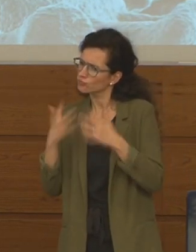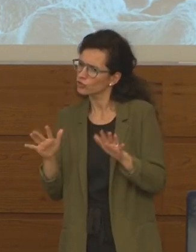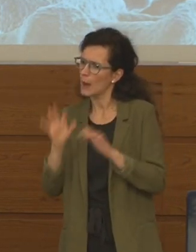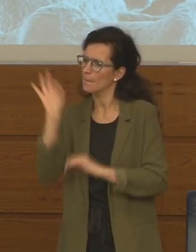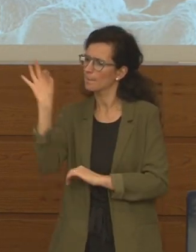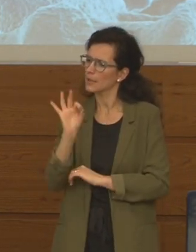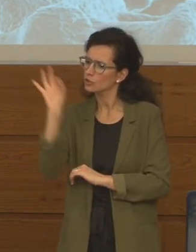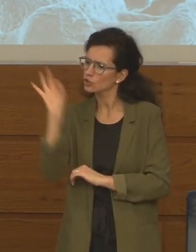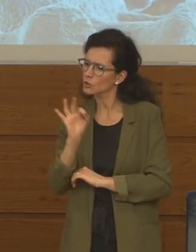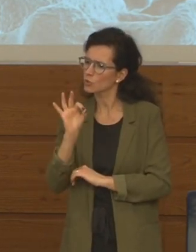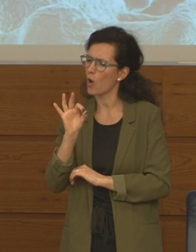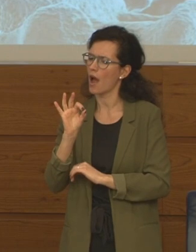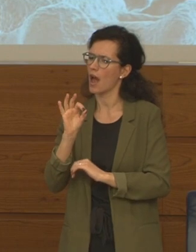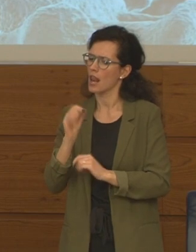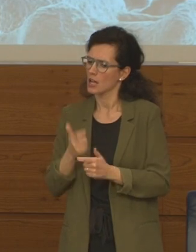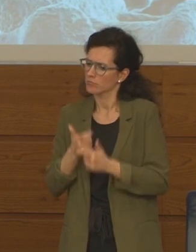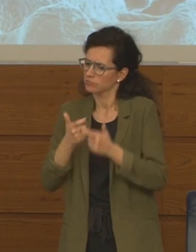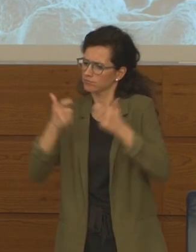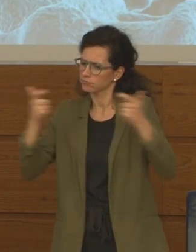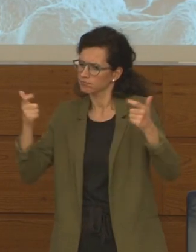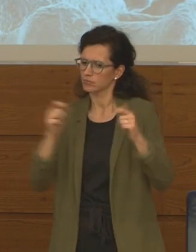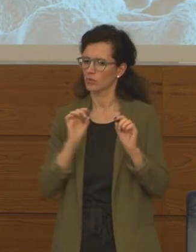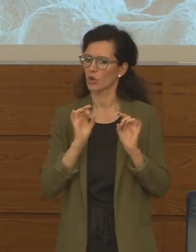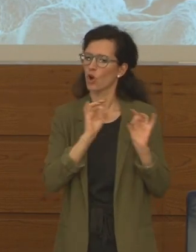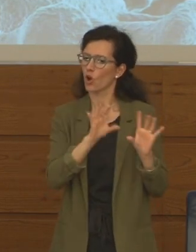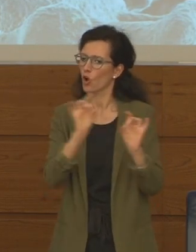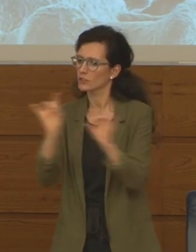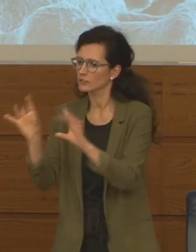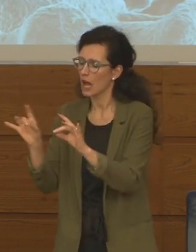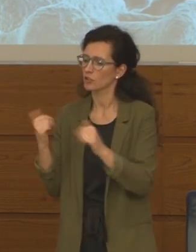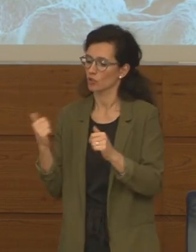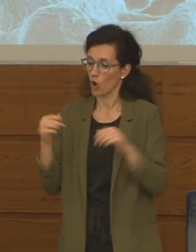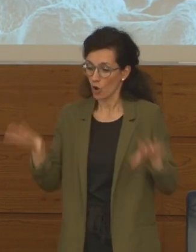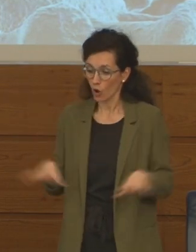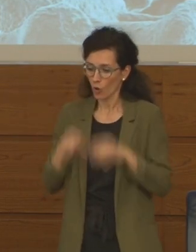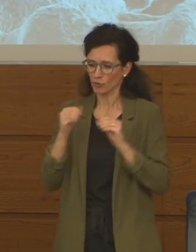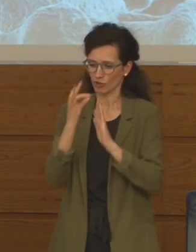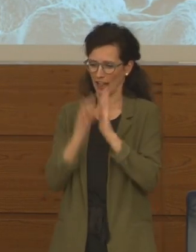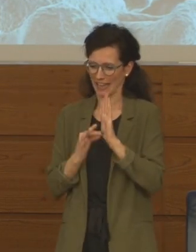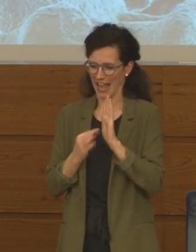progressione del contagio da quando siete in possesso dei dati, cioè esiste